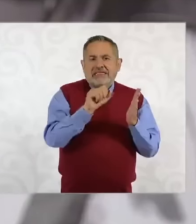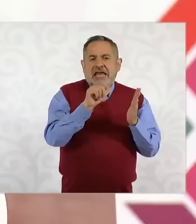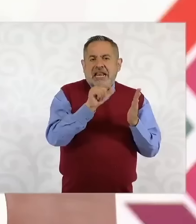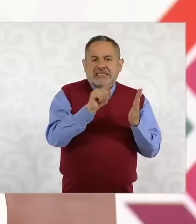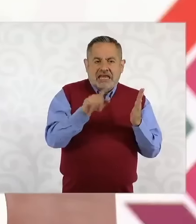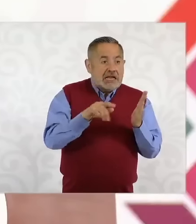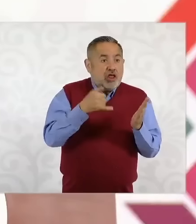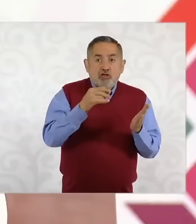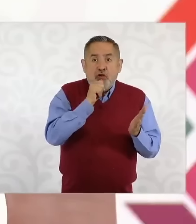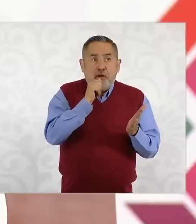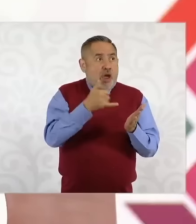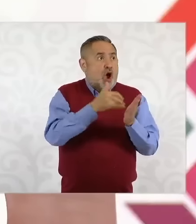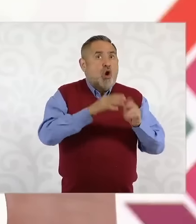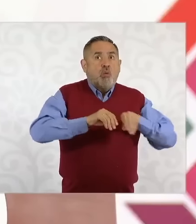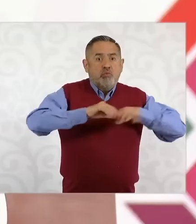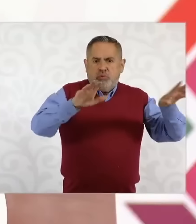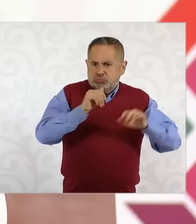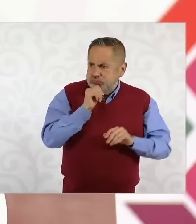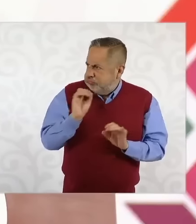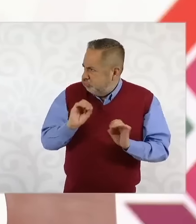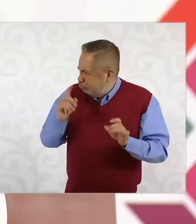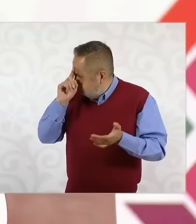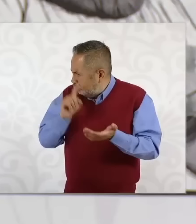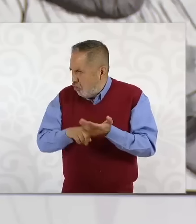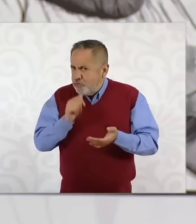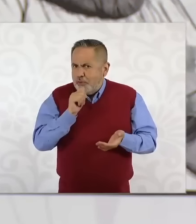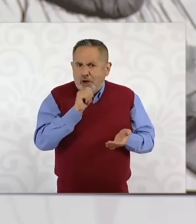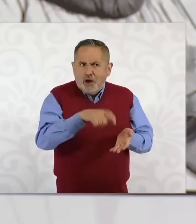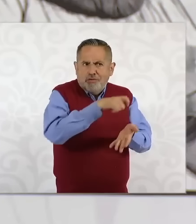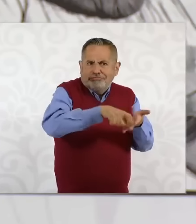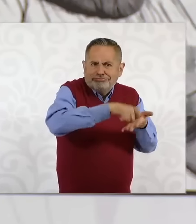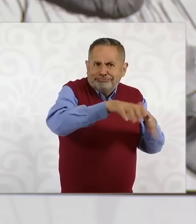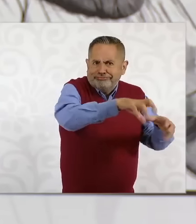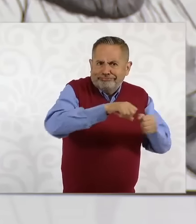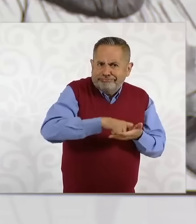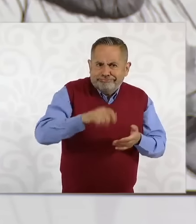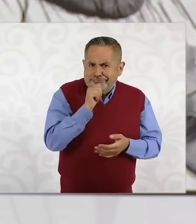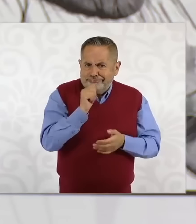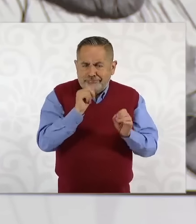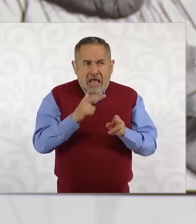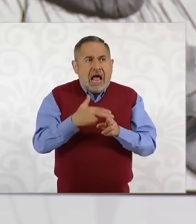publicado, hasta donde entiendo, ¿no? Todavía no se puede adquirir e hasta finales de julio,